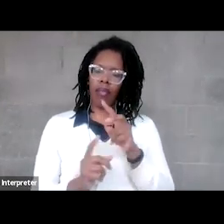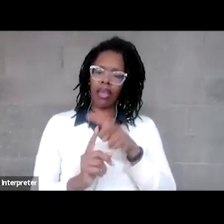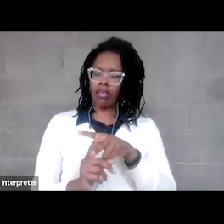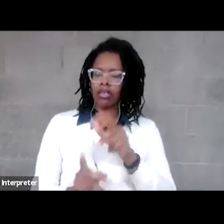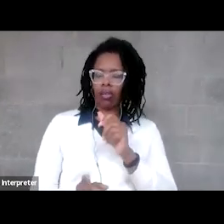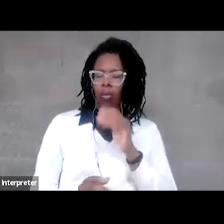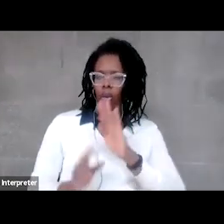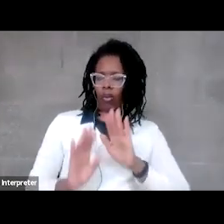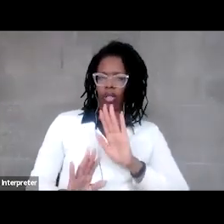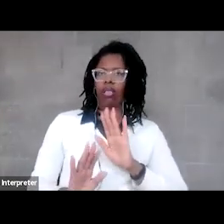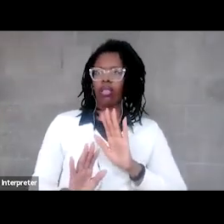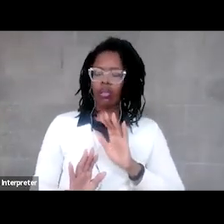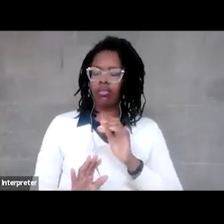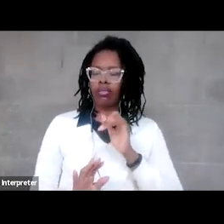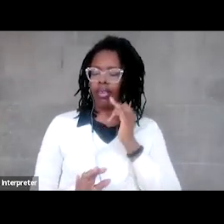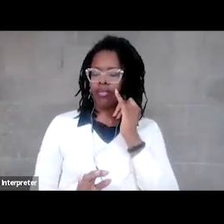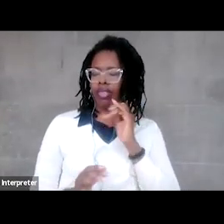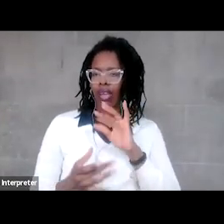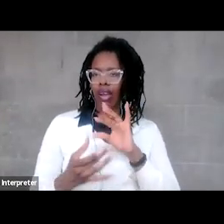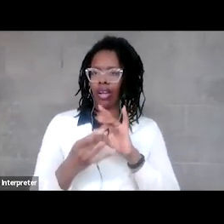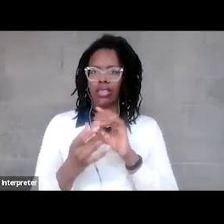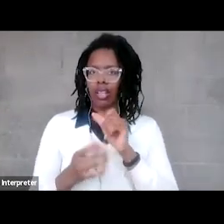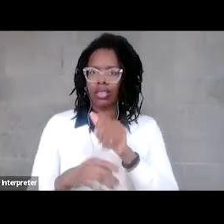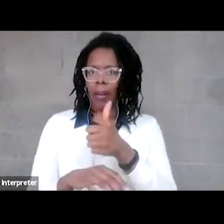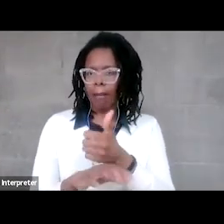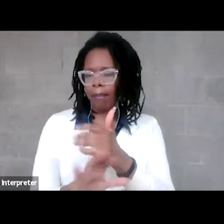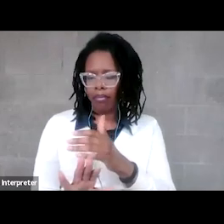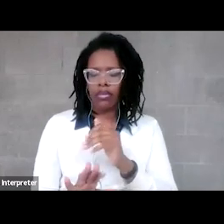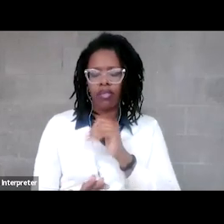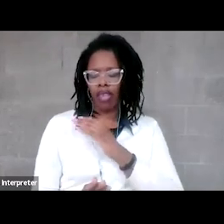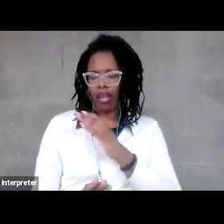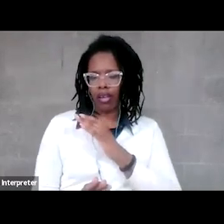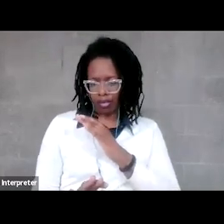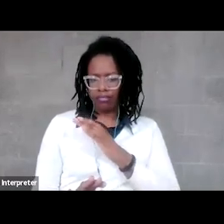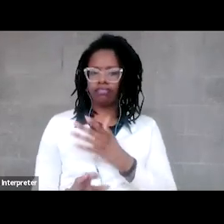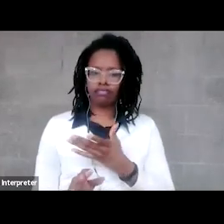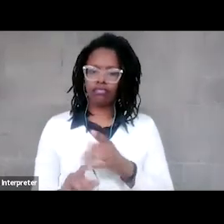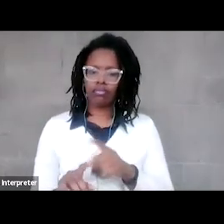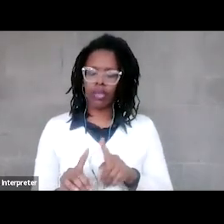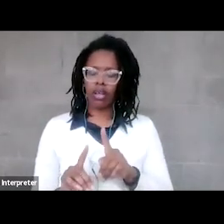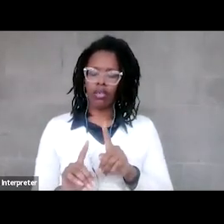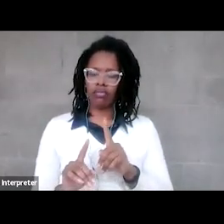si ese contacto o colaboración aún no se ha establecido. Realmente se trata de la solicitud completa